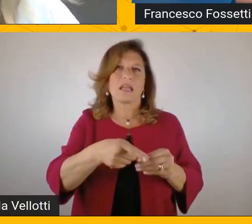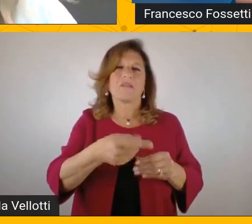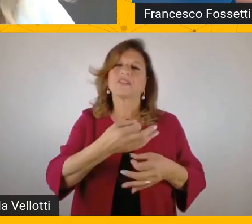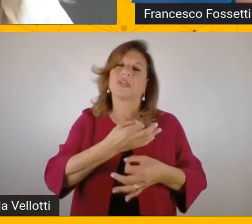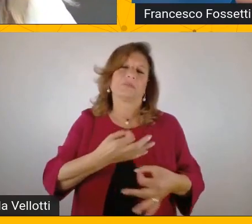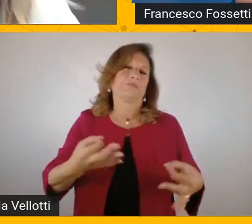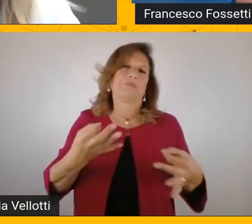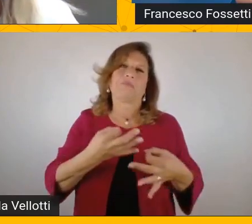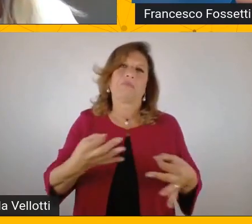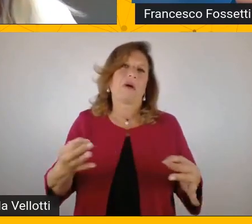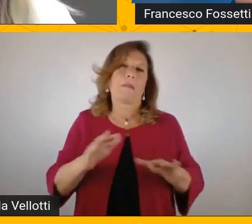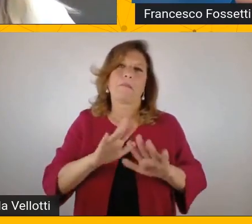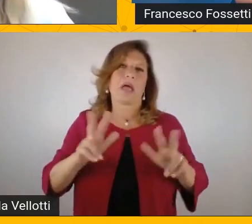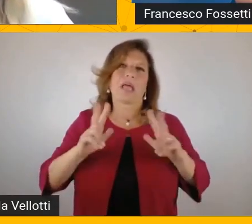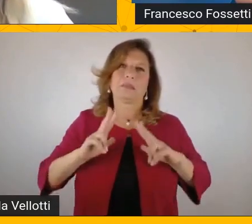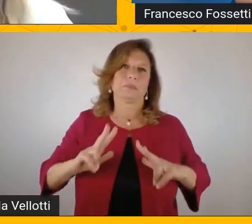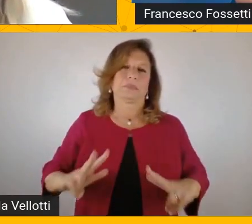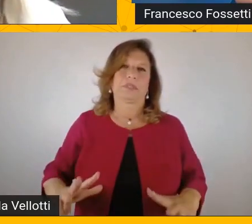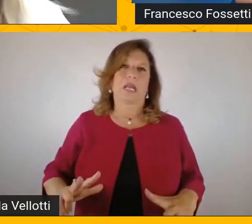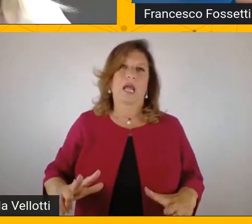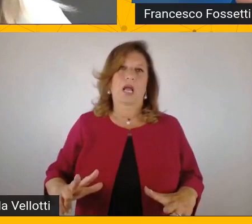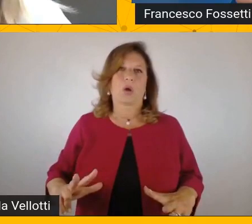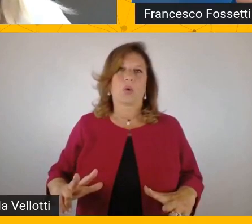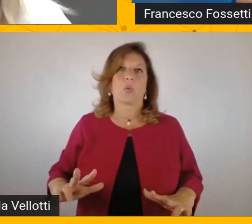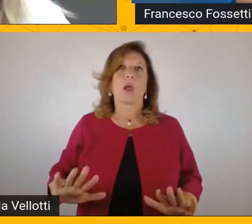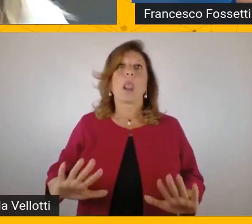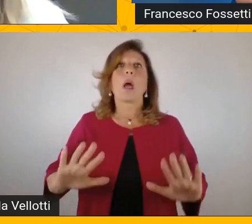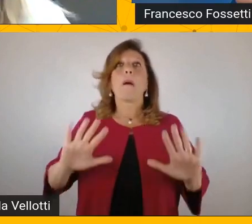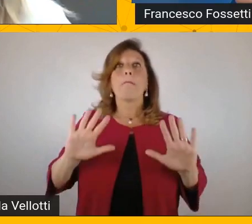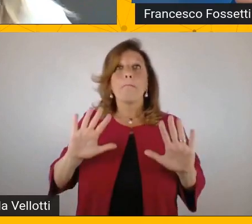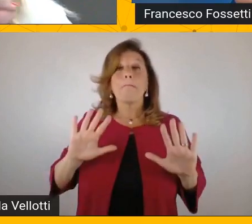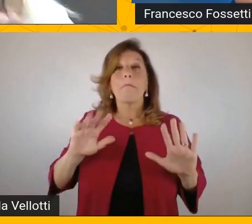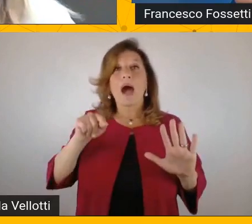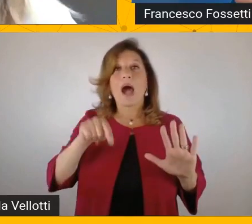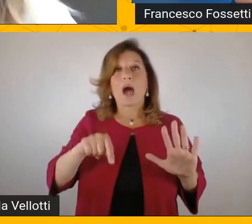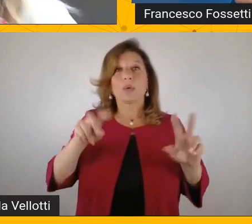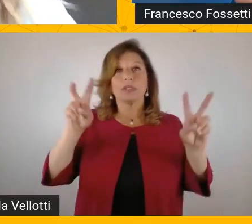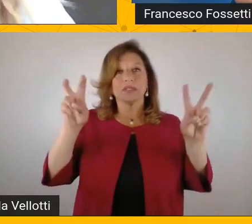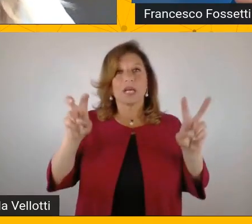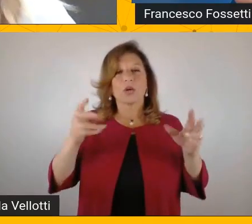c'è nulla di male cioè sono prodotti quindi assolutamente più clicito però è proprio